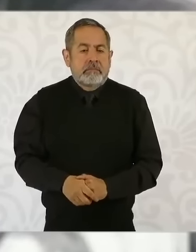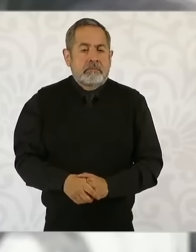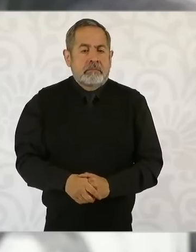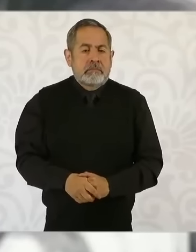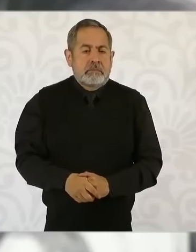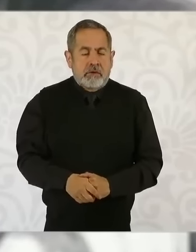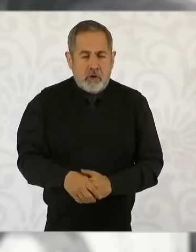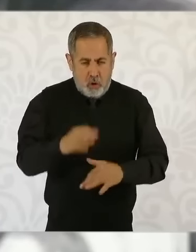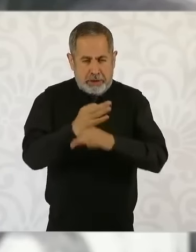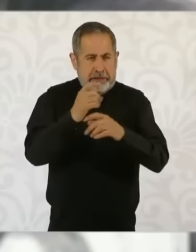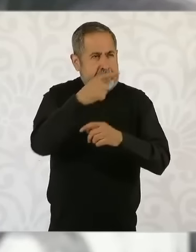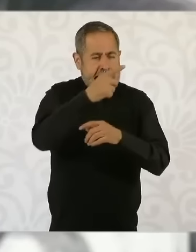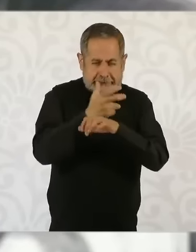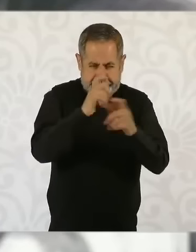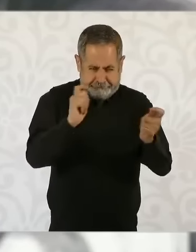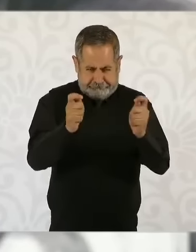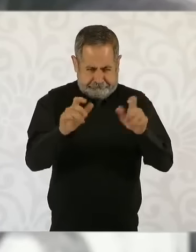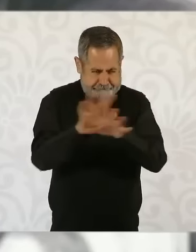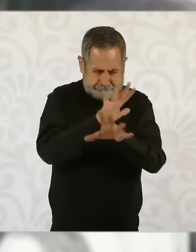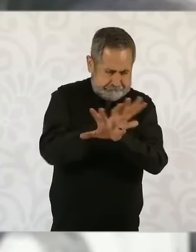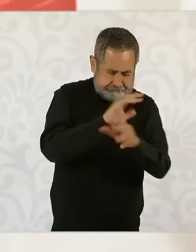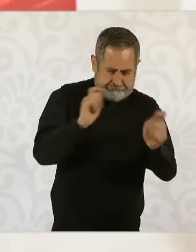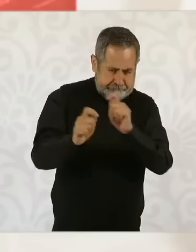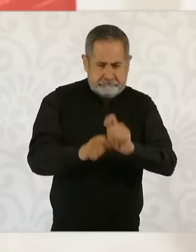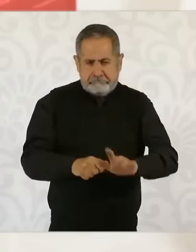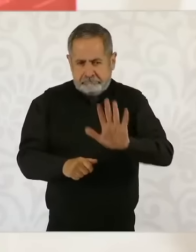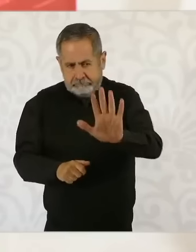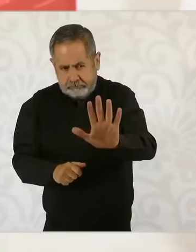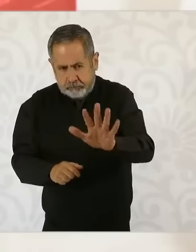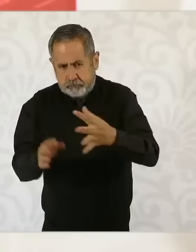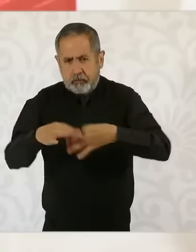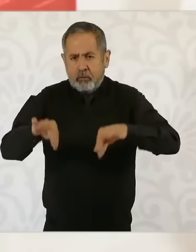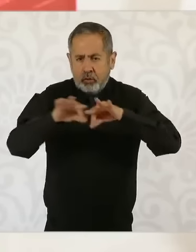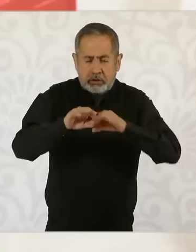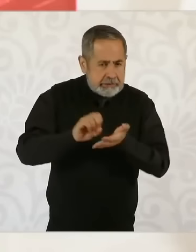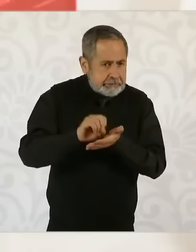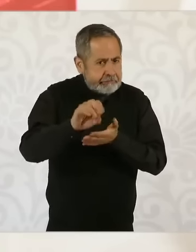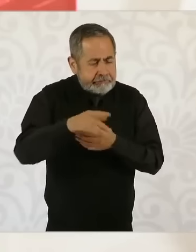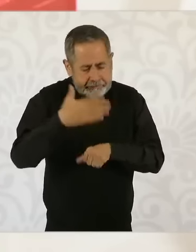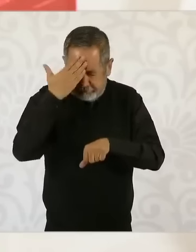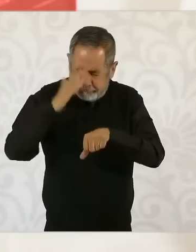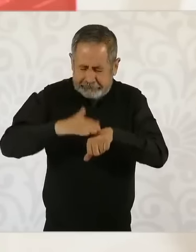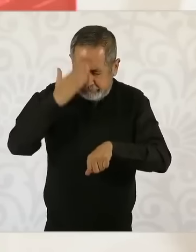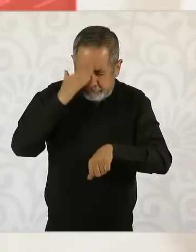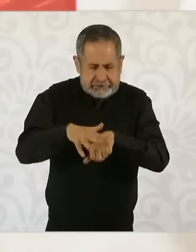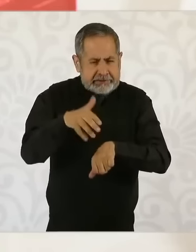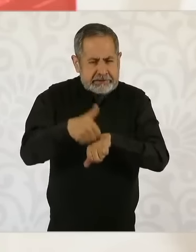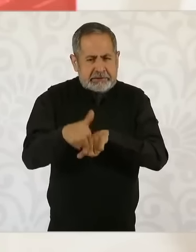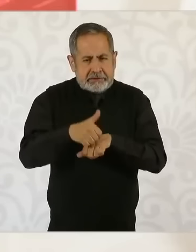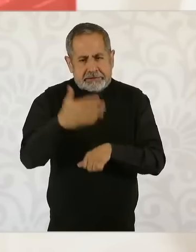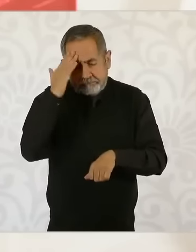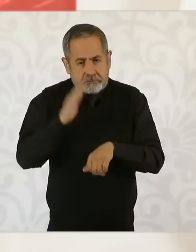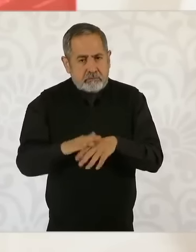este ajuste es tan importante que sepamos estos números ustedes los reporteros ustedes la gente